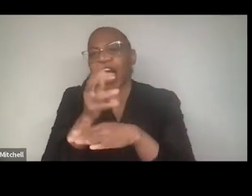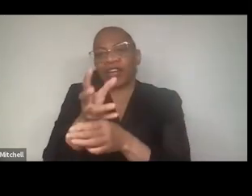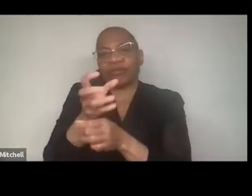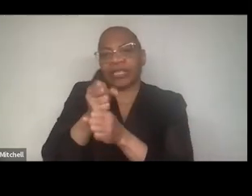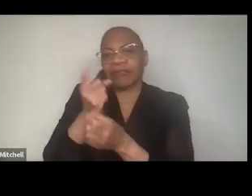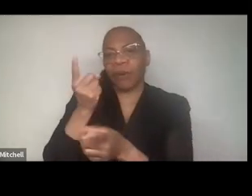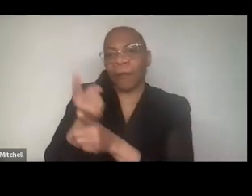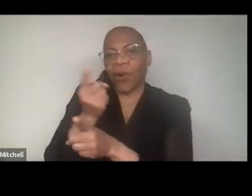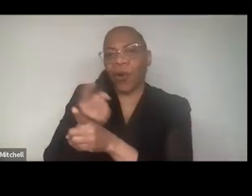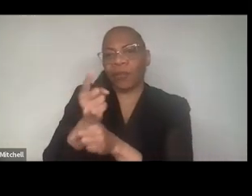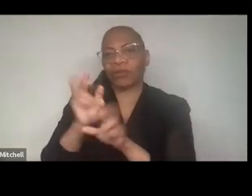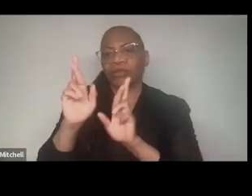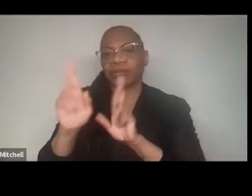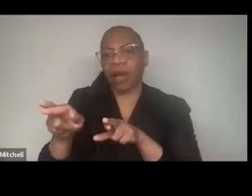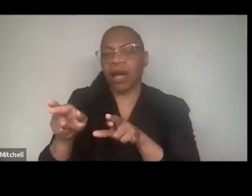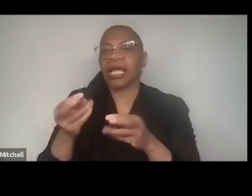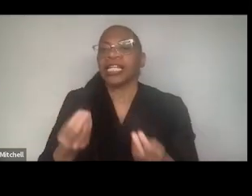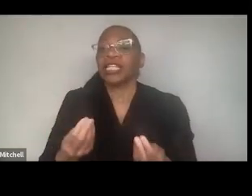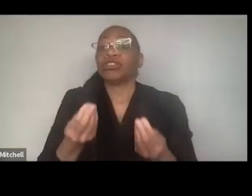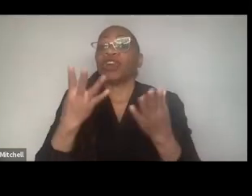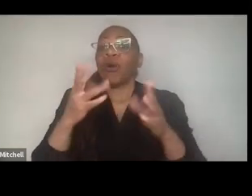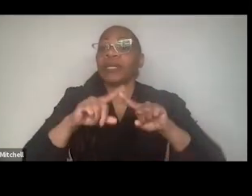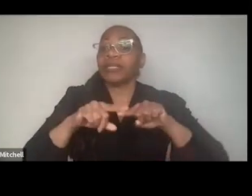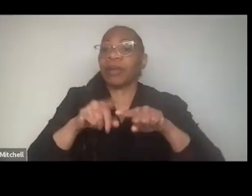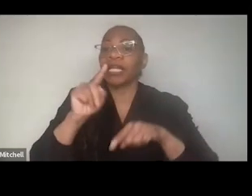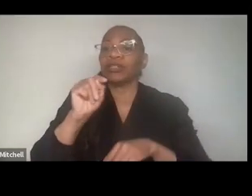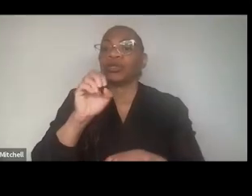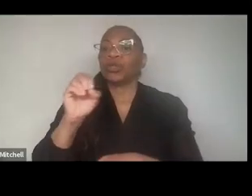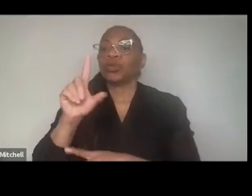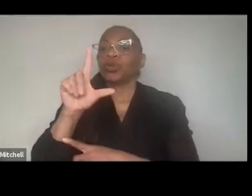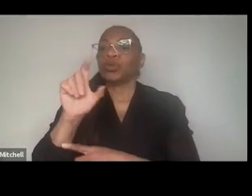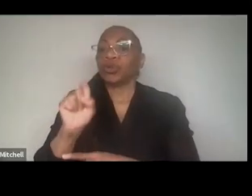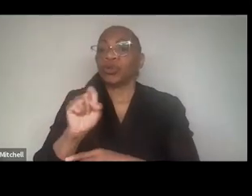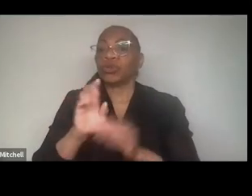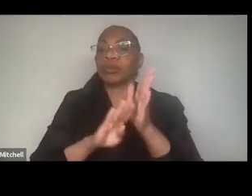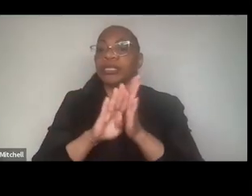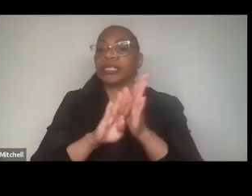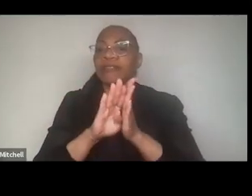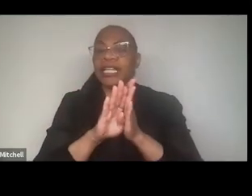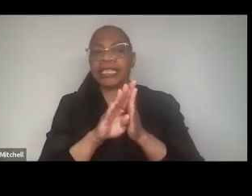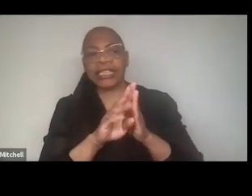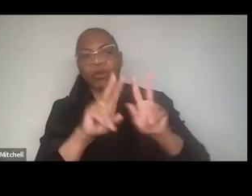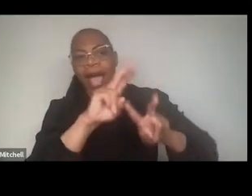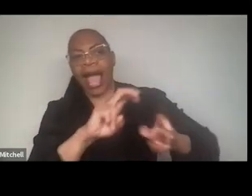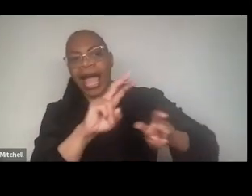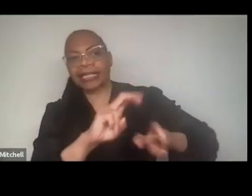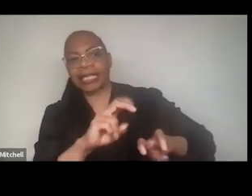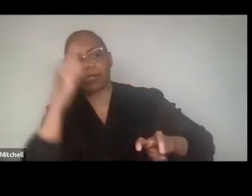Hay muchas herramientas validadas y confiables que han sido desarrolladas para preguntar sobre un historial de lesiones cerebrales, identificar el impacto y los síntomas